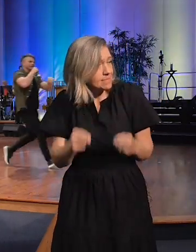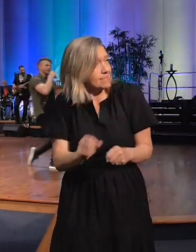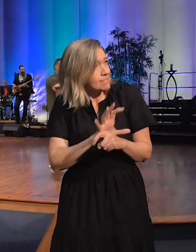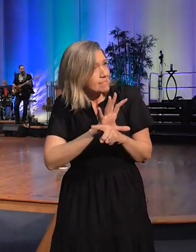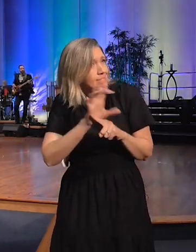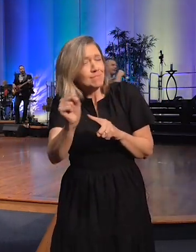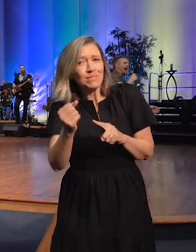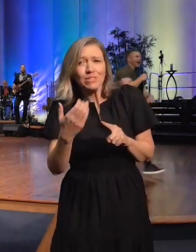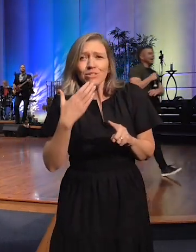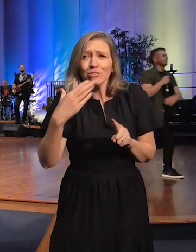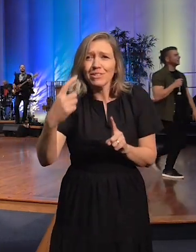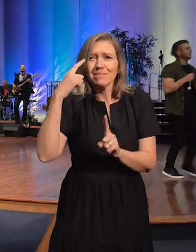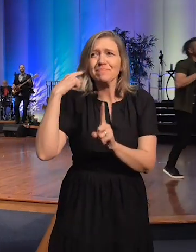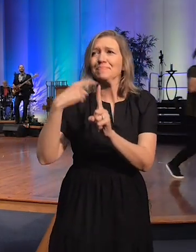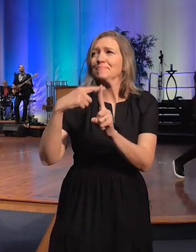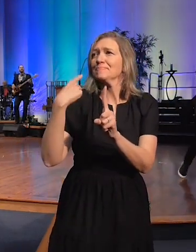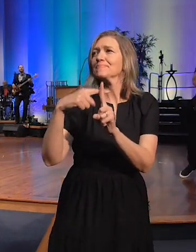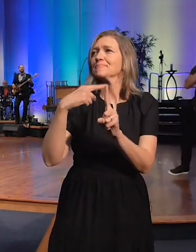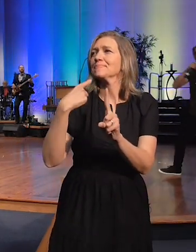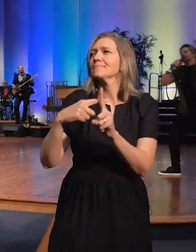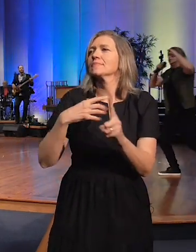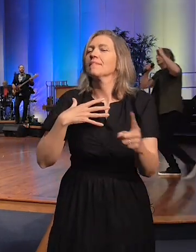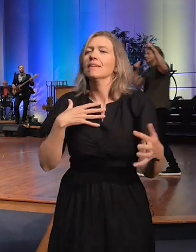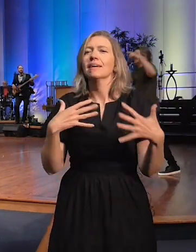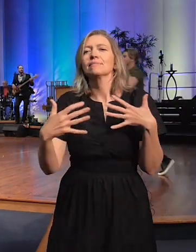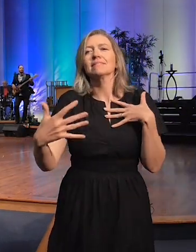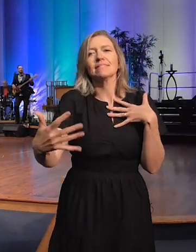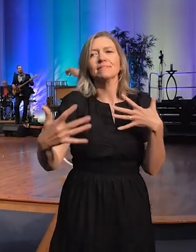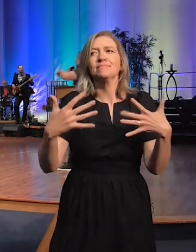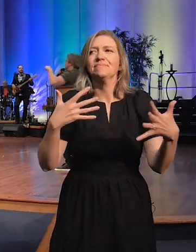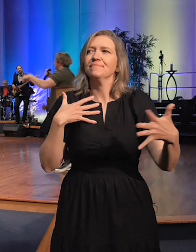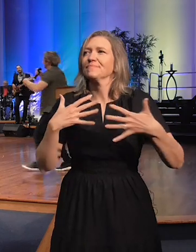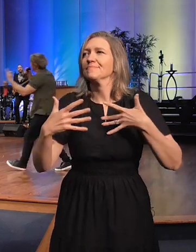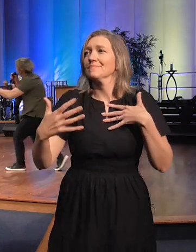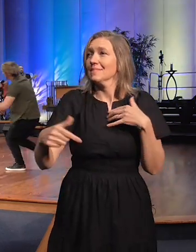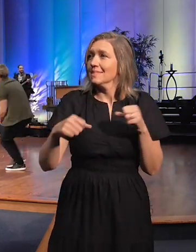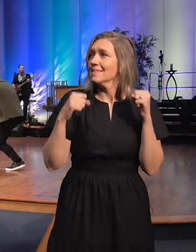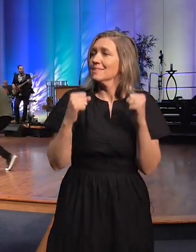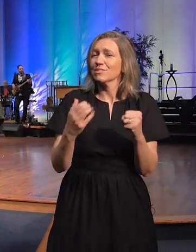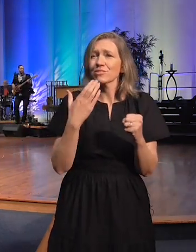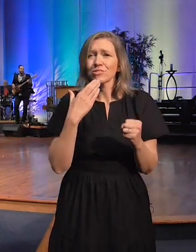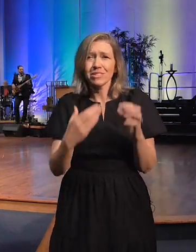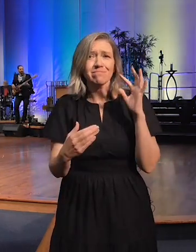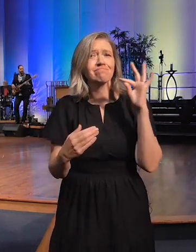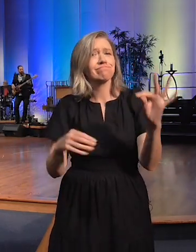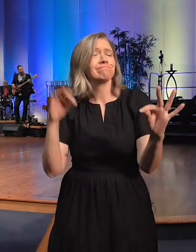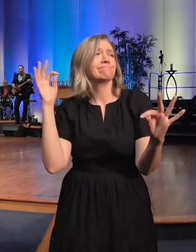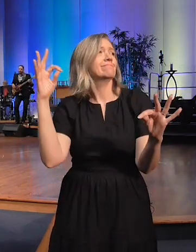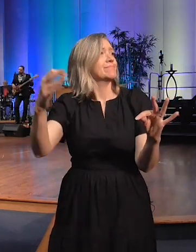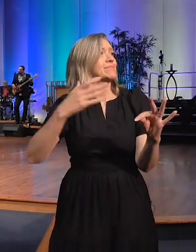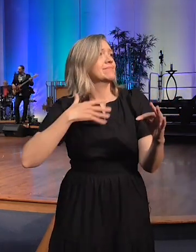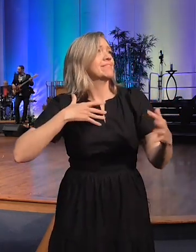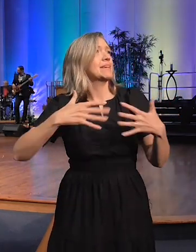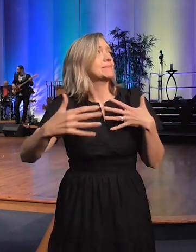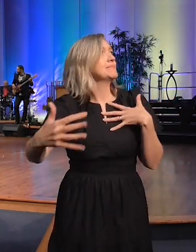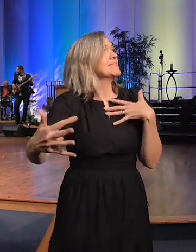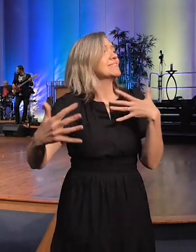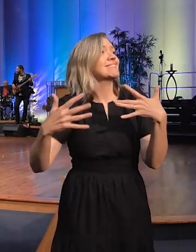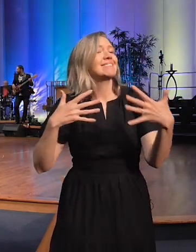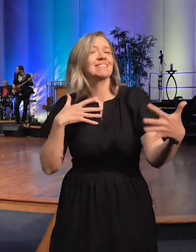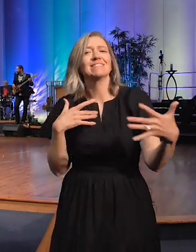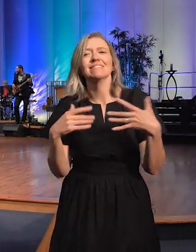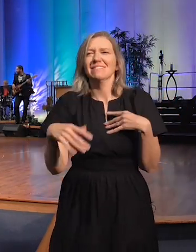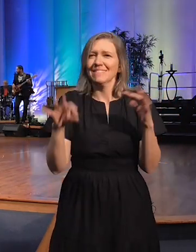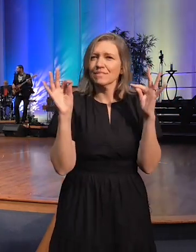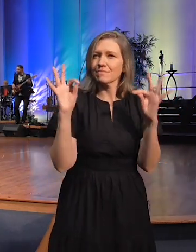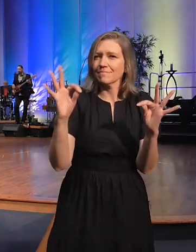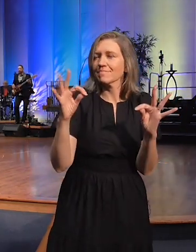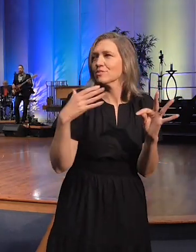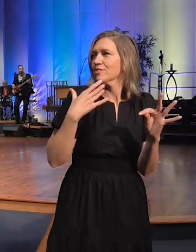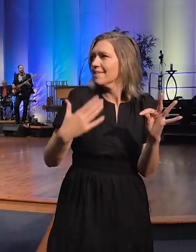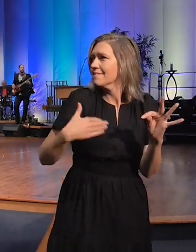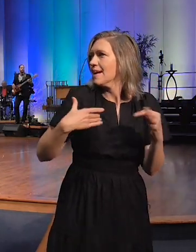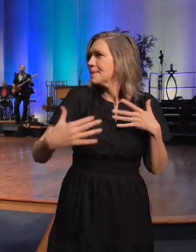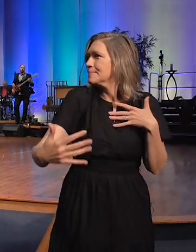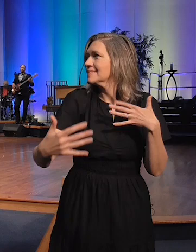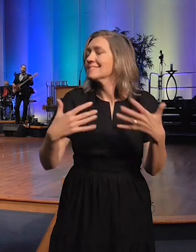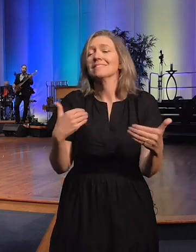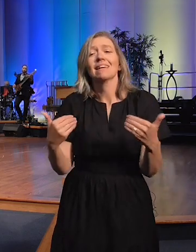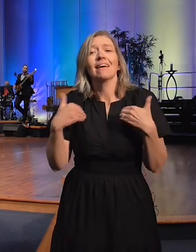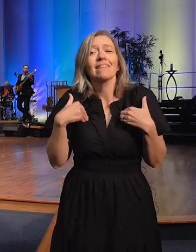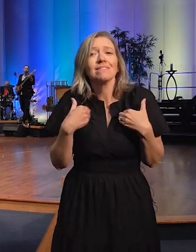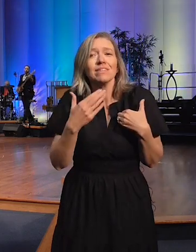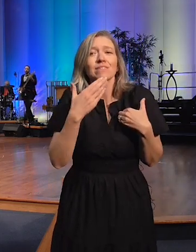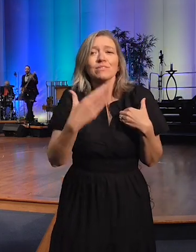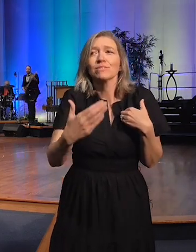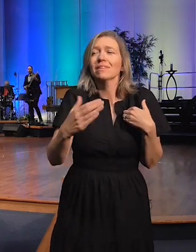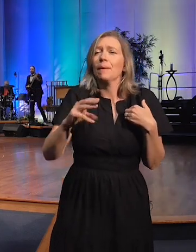rollos, estos buenos, buenos, buenos rollos, estos buenos, buenos, buenos rollos, tengo estos, mis buenos buenos